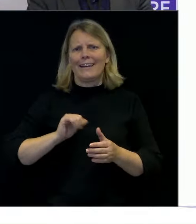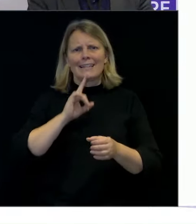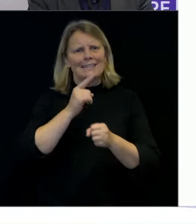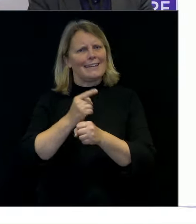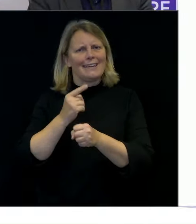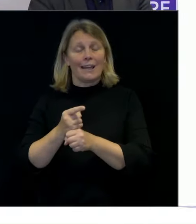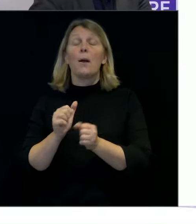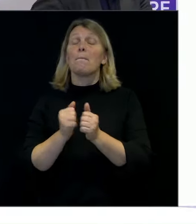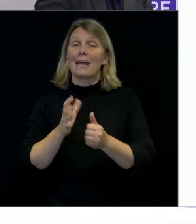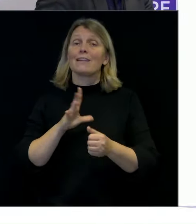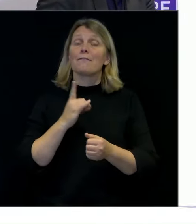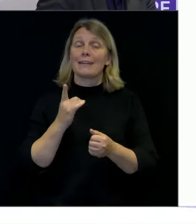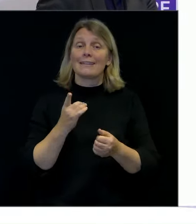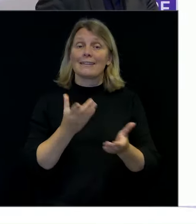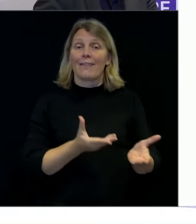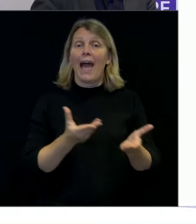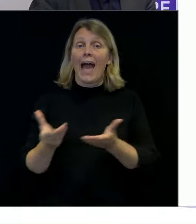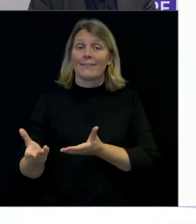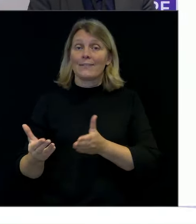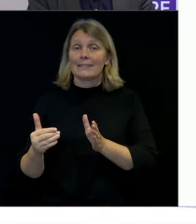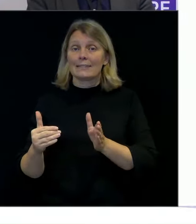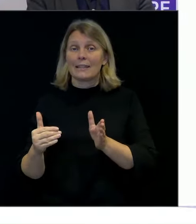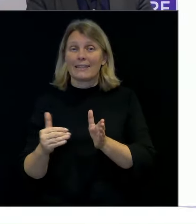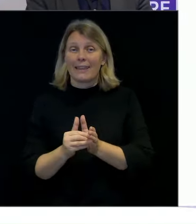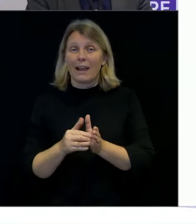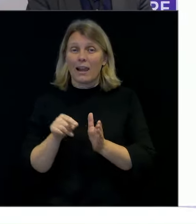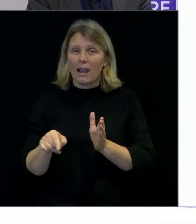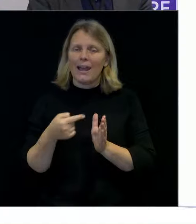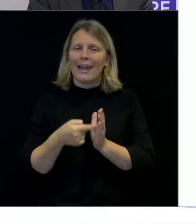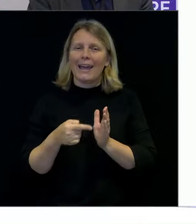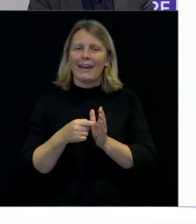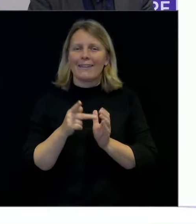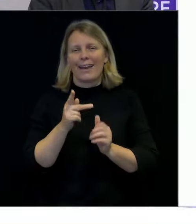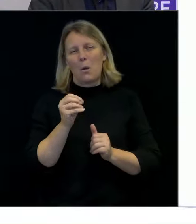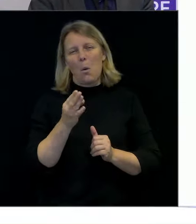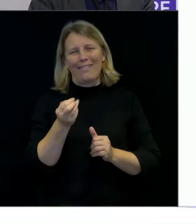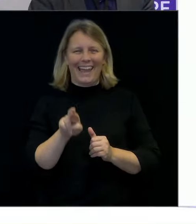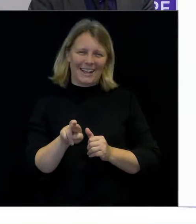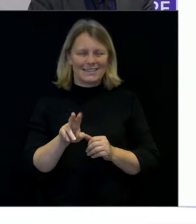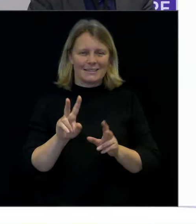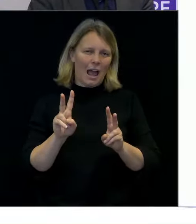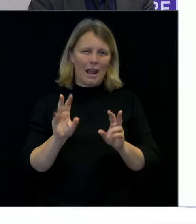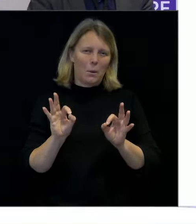Utan det finns en hänvisning till den så kallade kodexen.